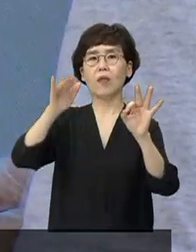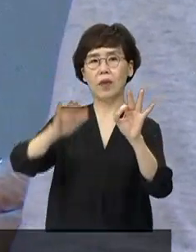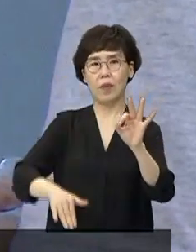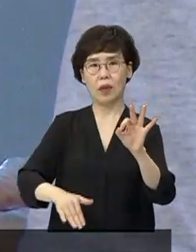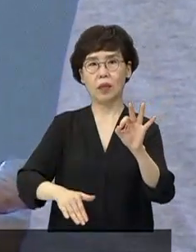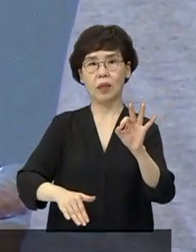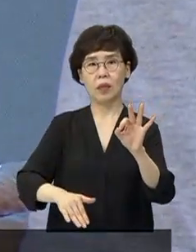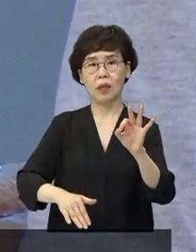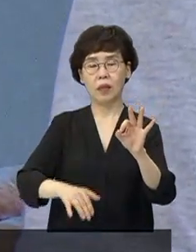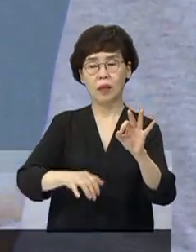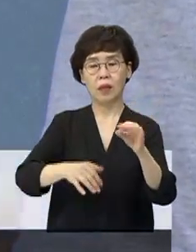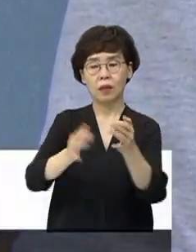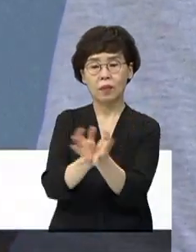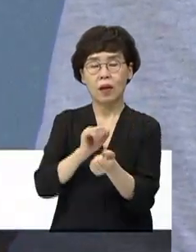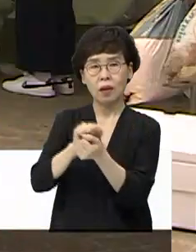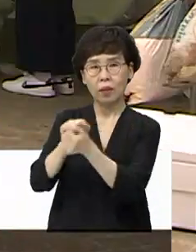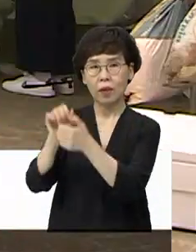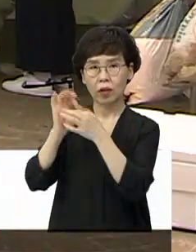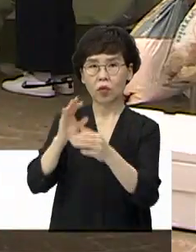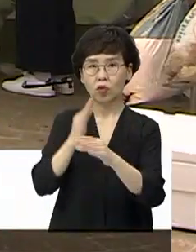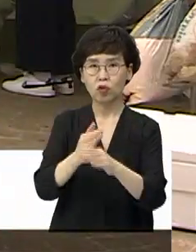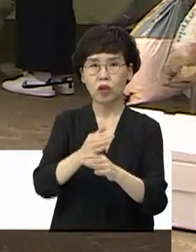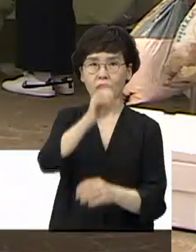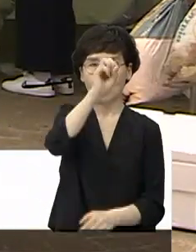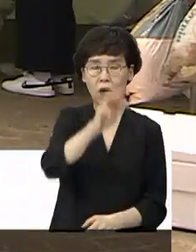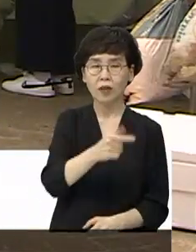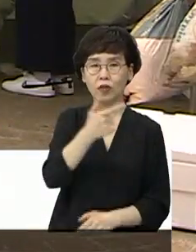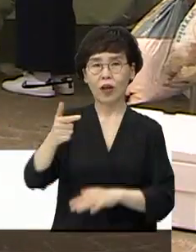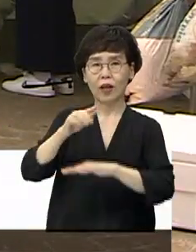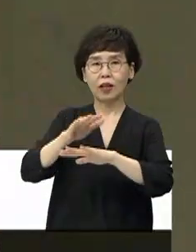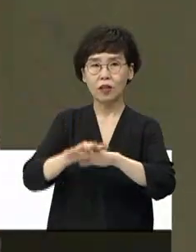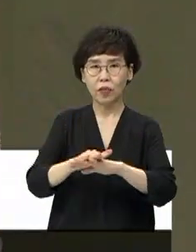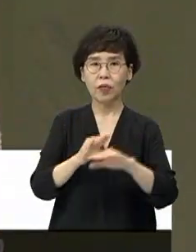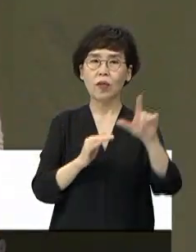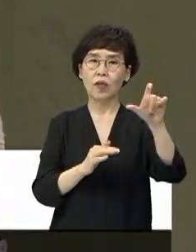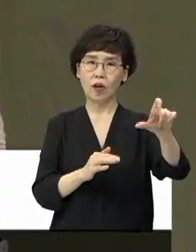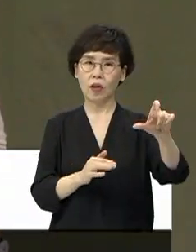집단 감염 여파가 이어지고 있는 광주와 대전에서는 각각 15명과 6명이 새로